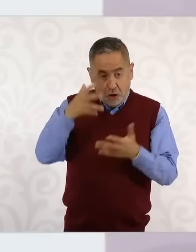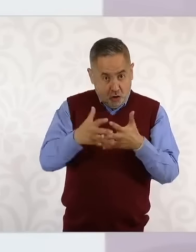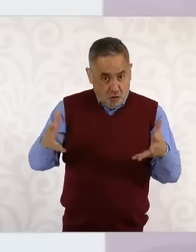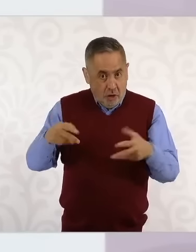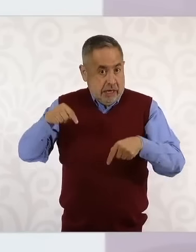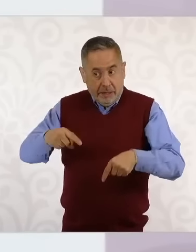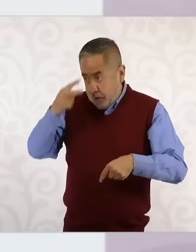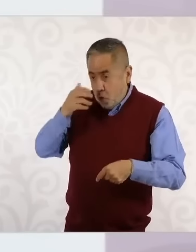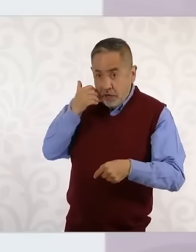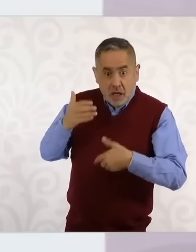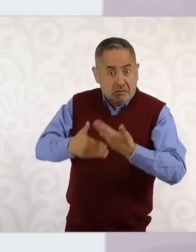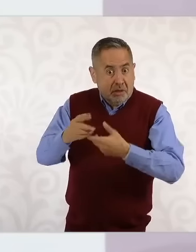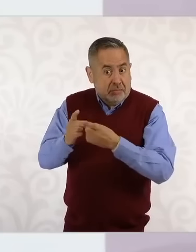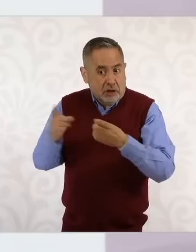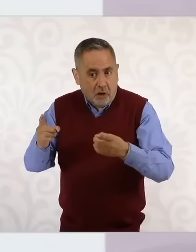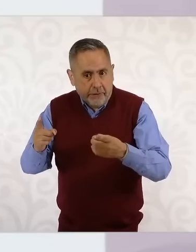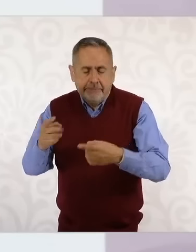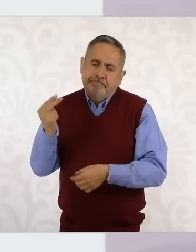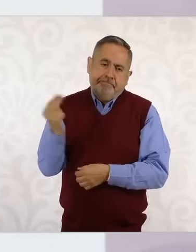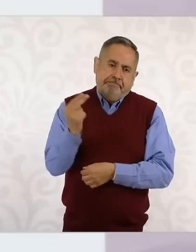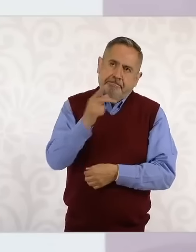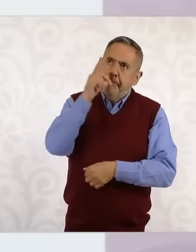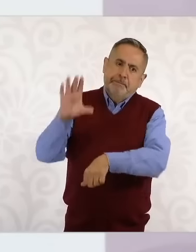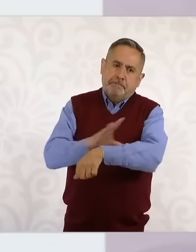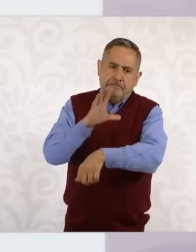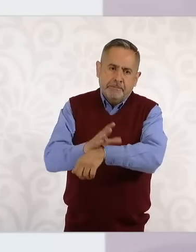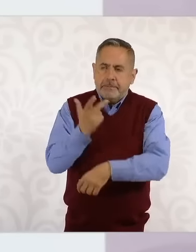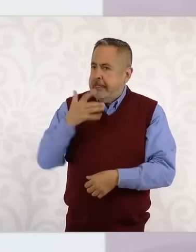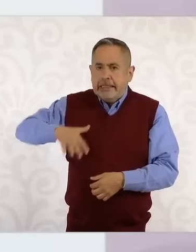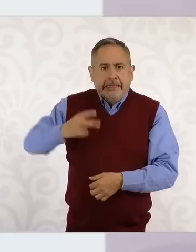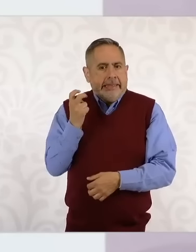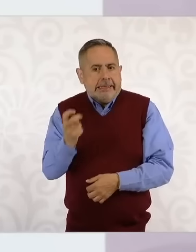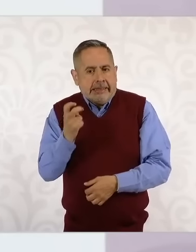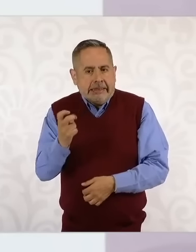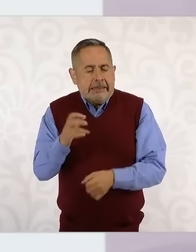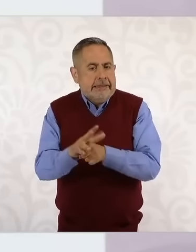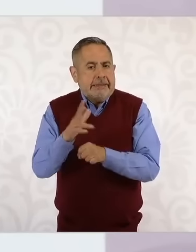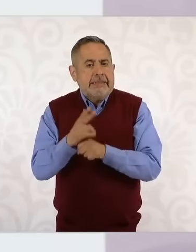más energía. Entonces este esquema pues nos permite garantizar que hay energía. Bueno, además